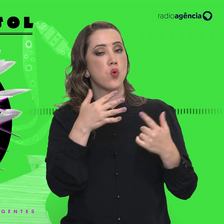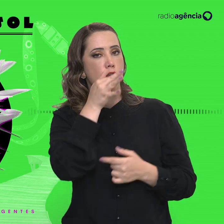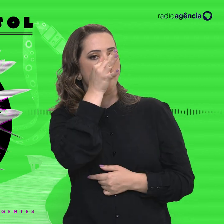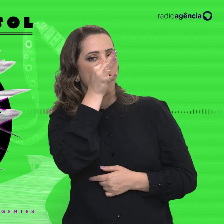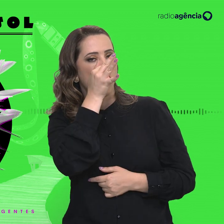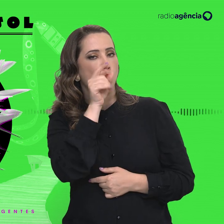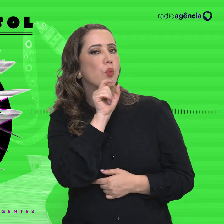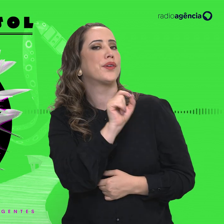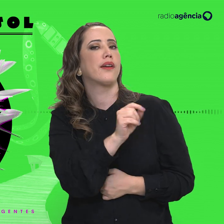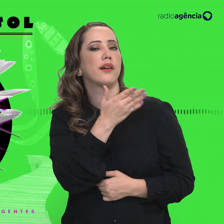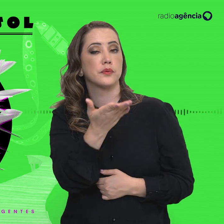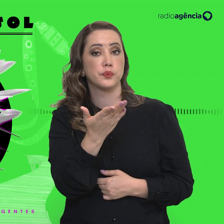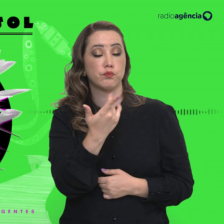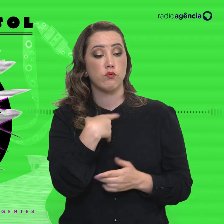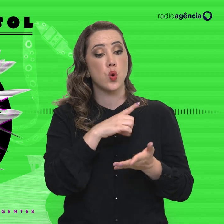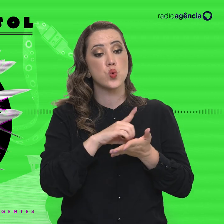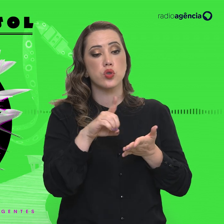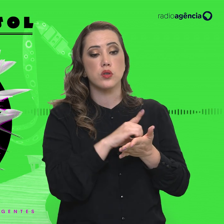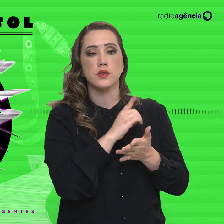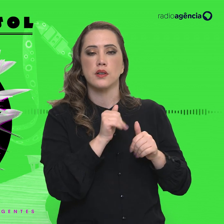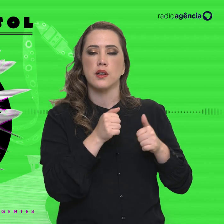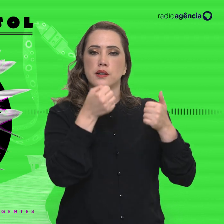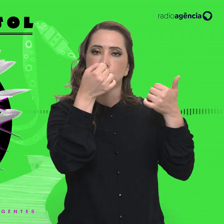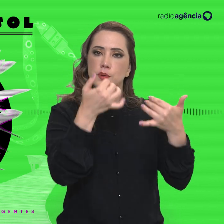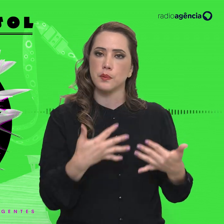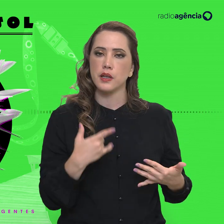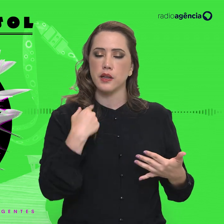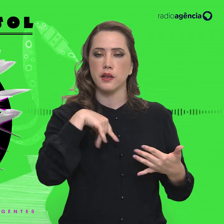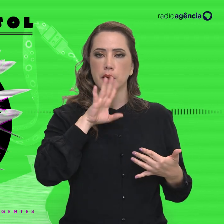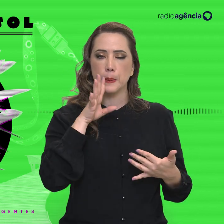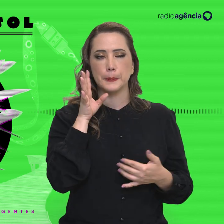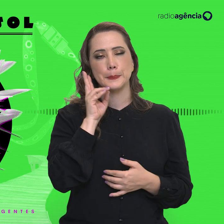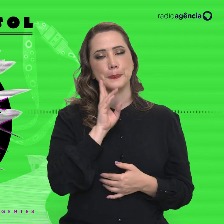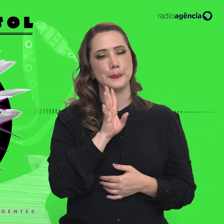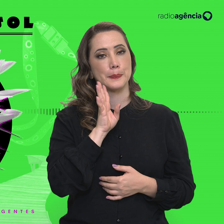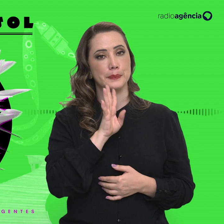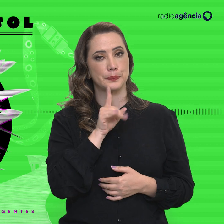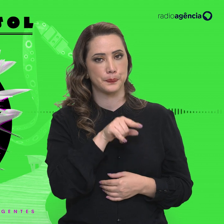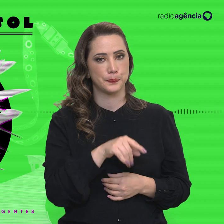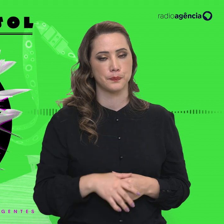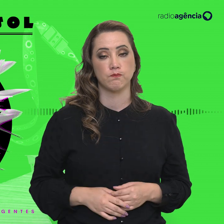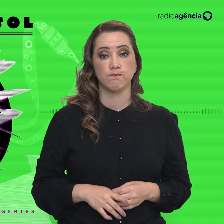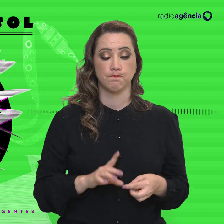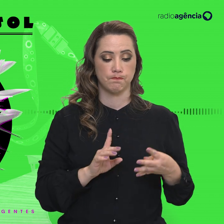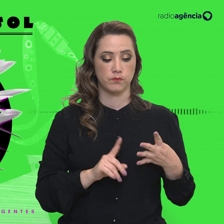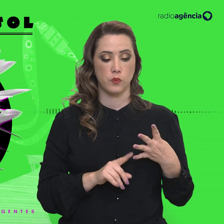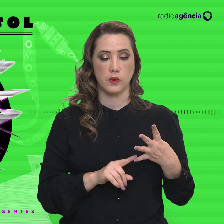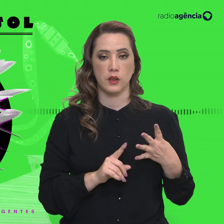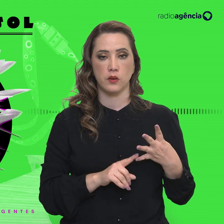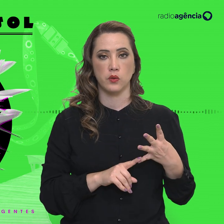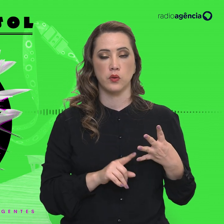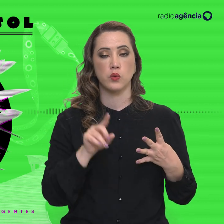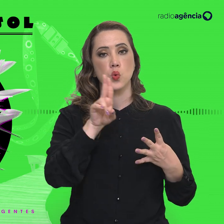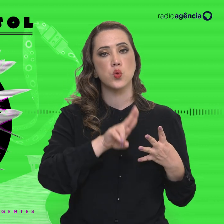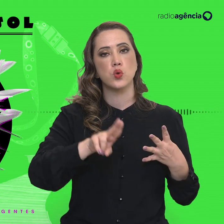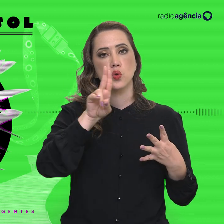O dicionário traz, enfim, uma definição mais interessante. [Marizete lendo conceito] Item 4: designação comum às plantas